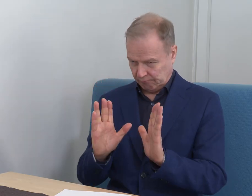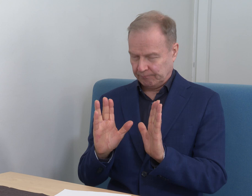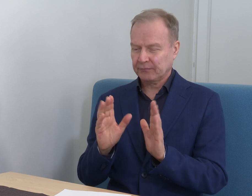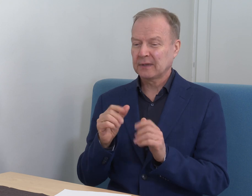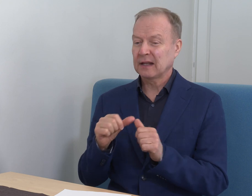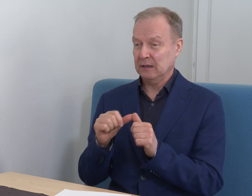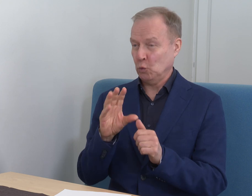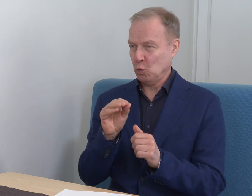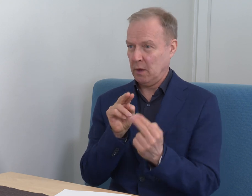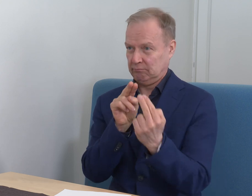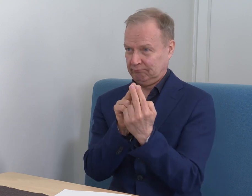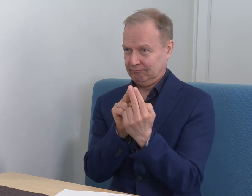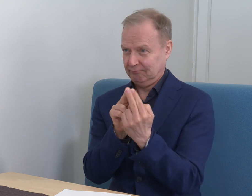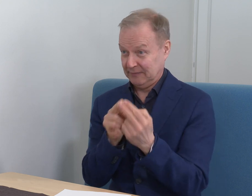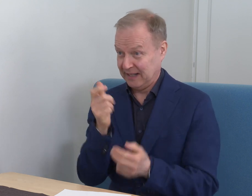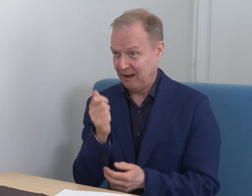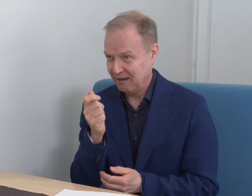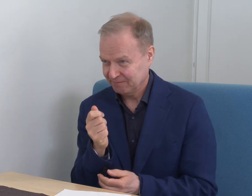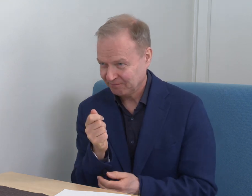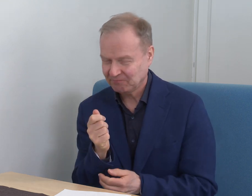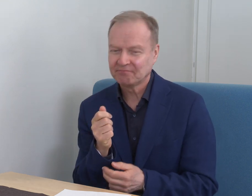Liitolla on kyllä keskusteluyhteys Kelaan.